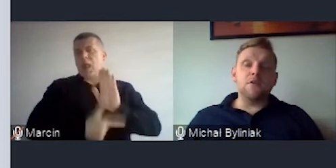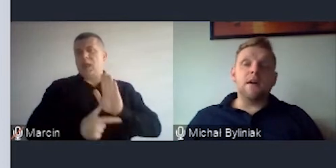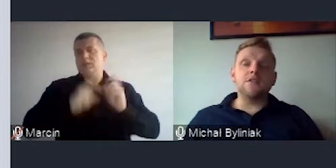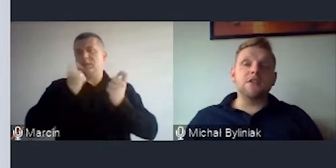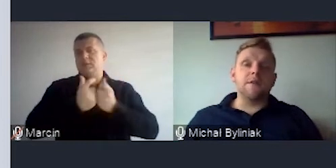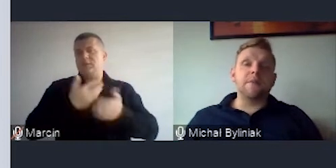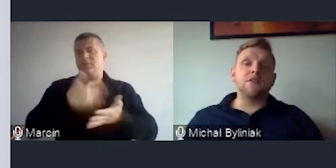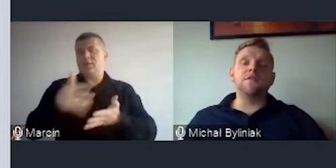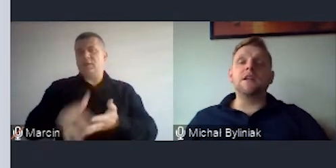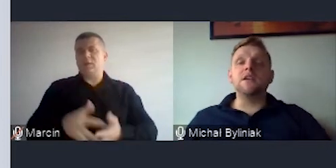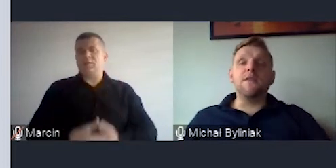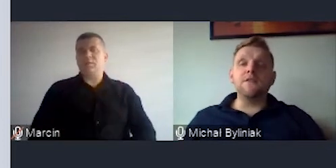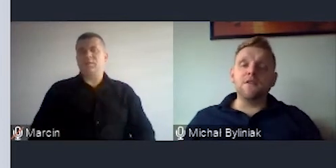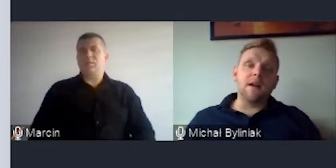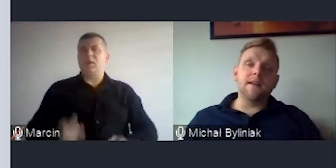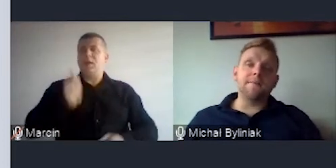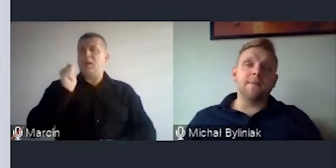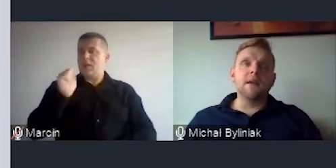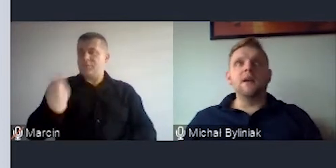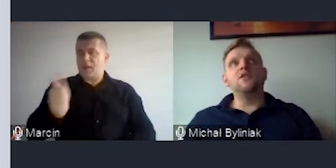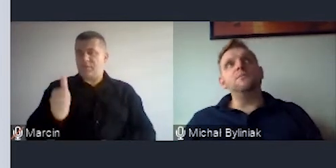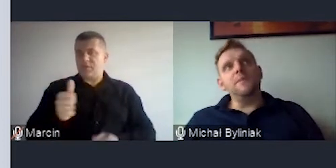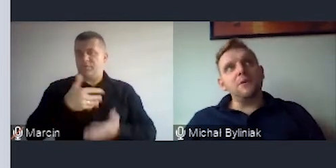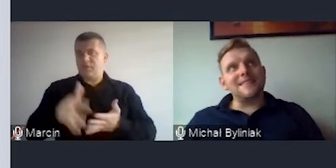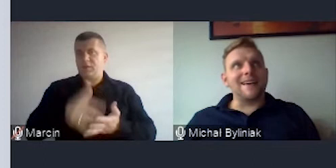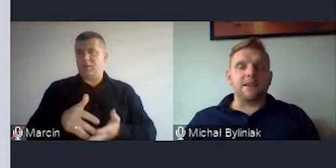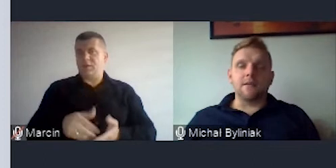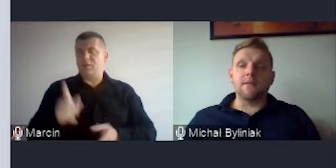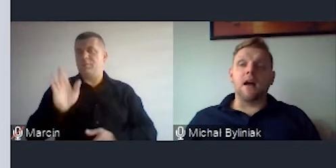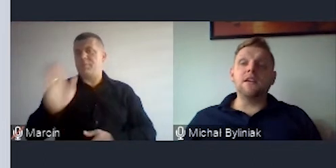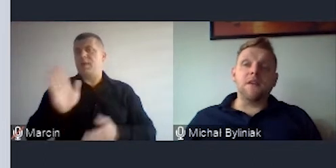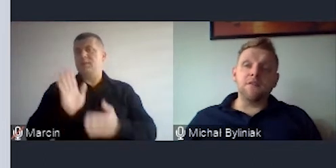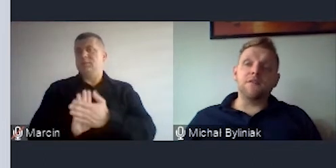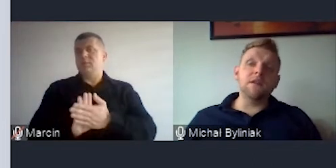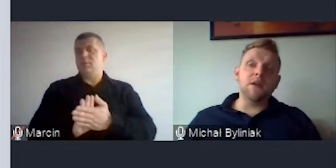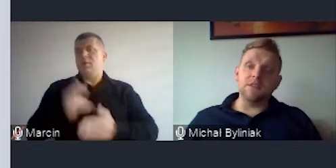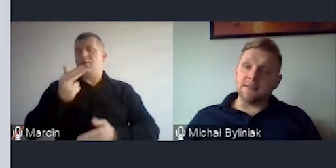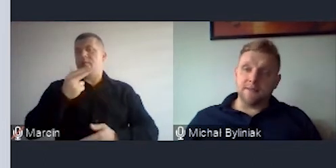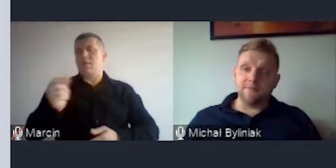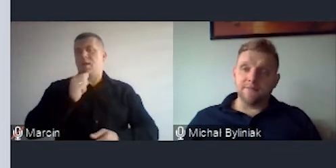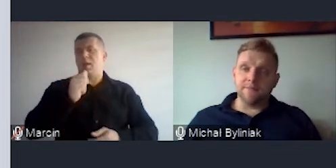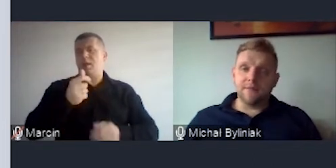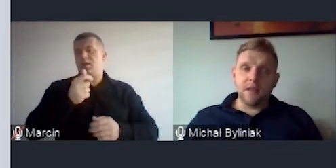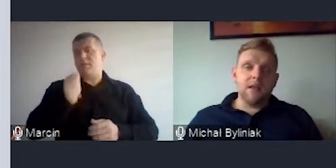Zauważcie, że wydatki kwalifikowalne miały cechy, a niekwalifikowalne mają listę.